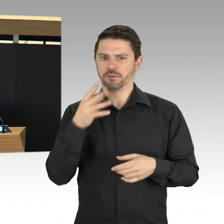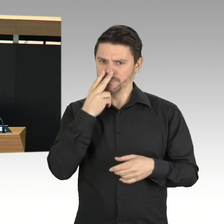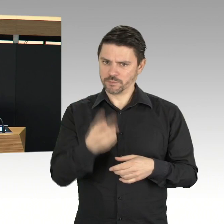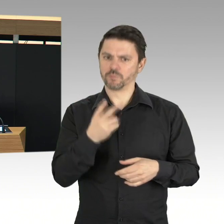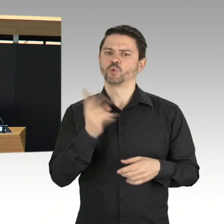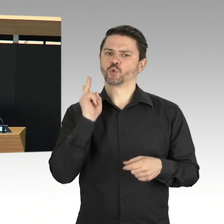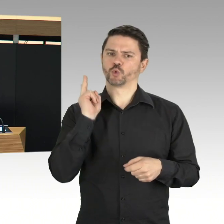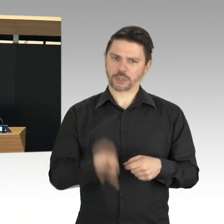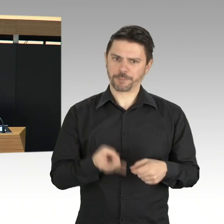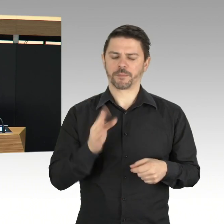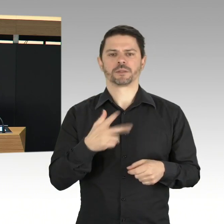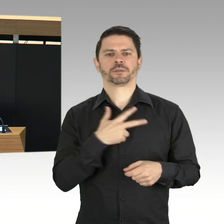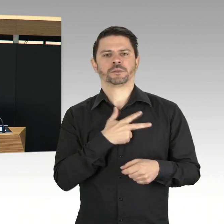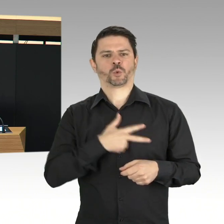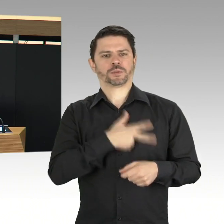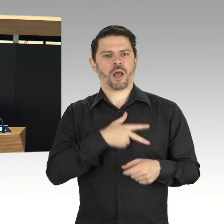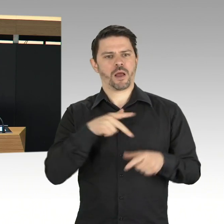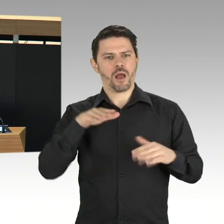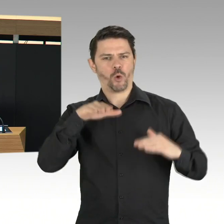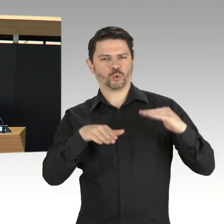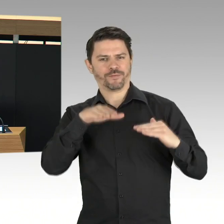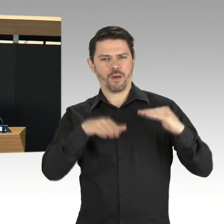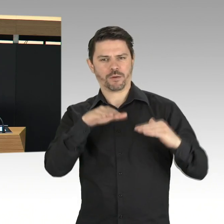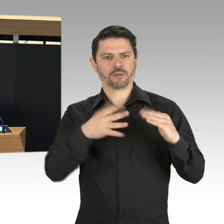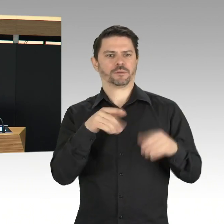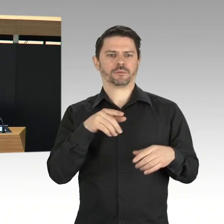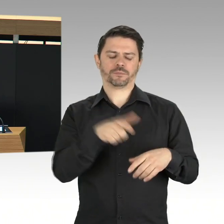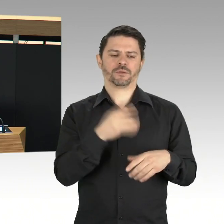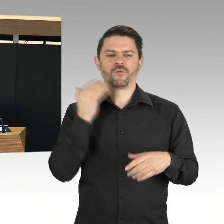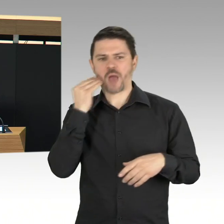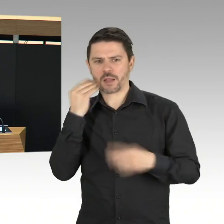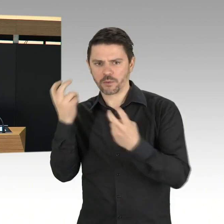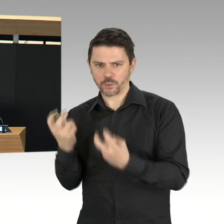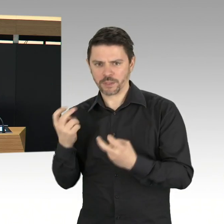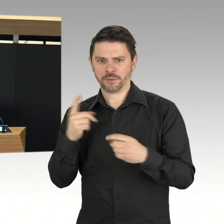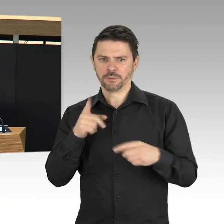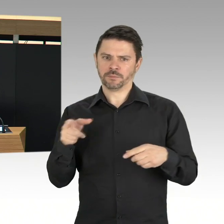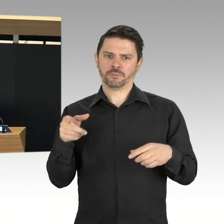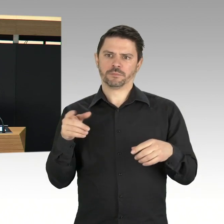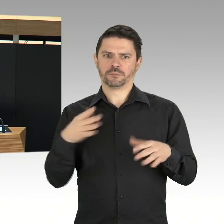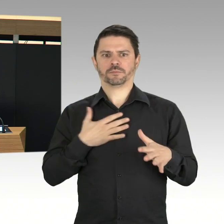Lassen Sie mich zum Schluss dieser, heute wie immer, sehr lebhaften Debatte zum Thema